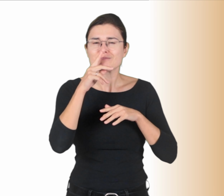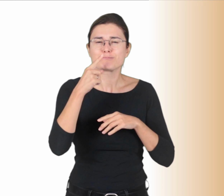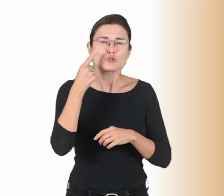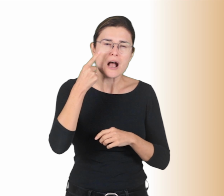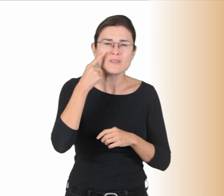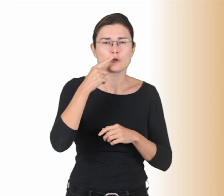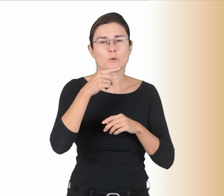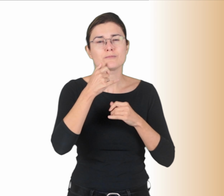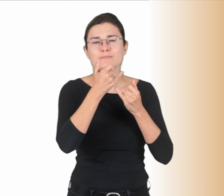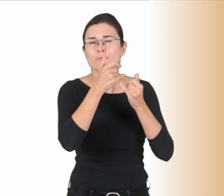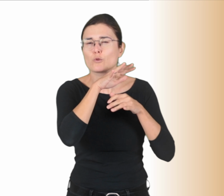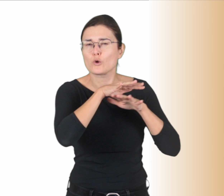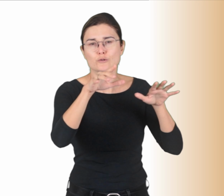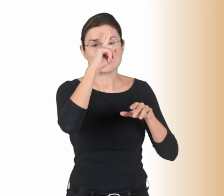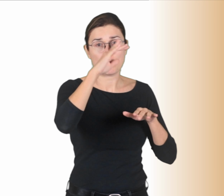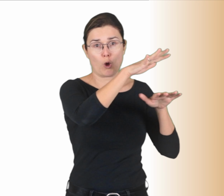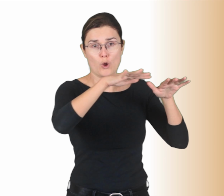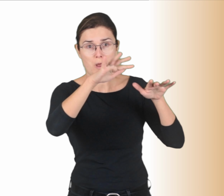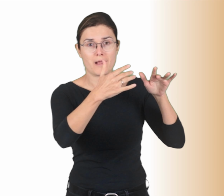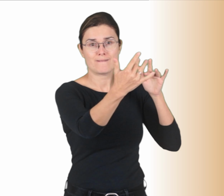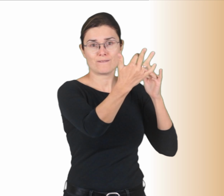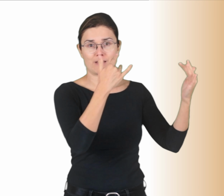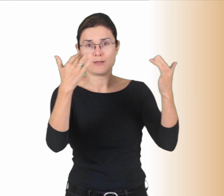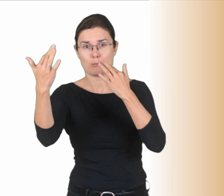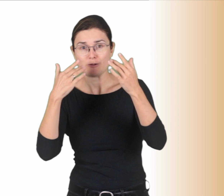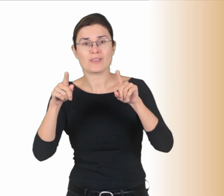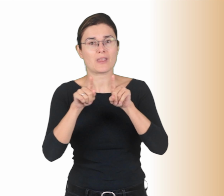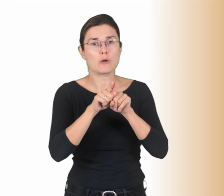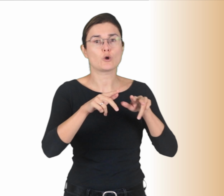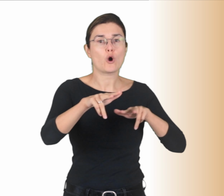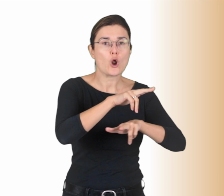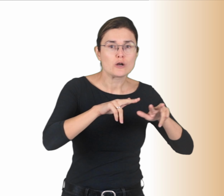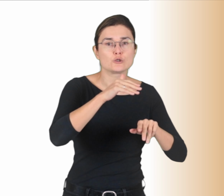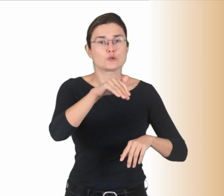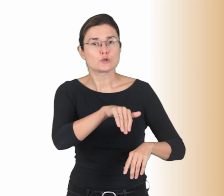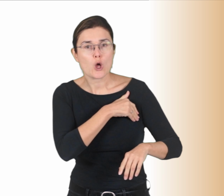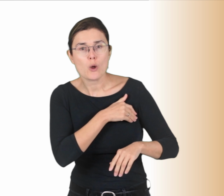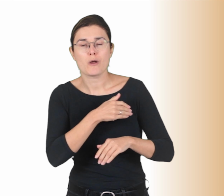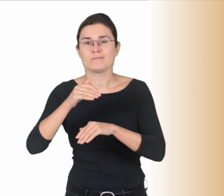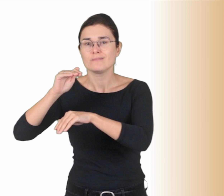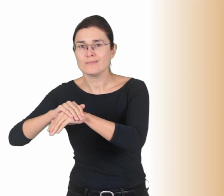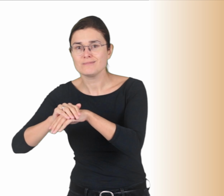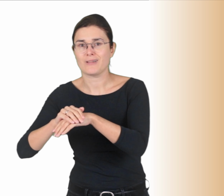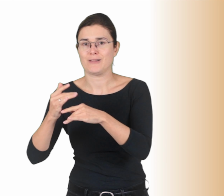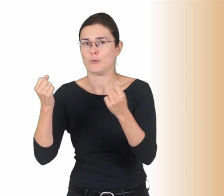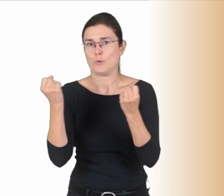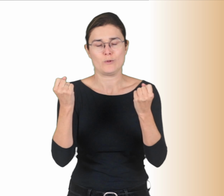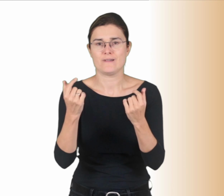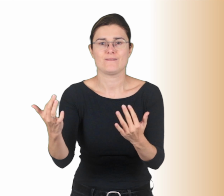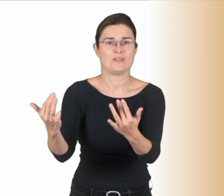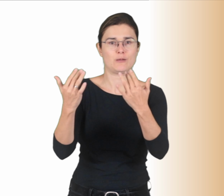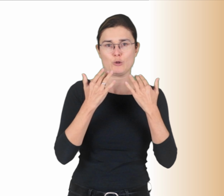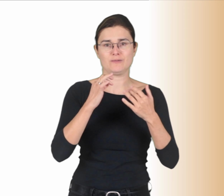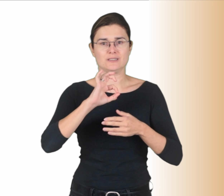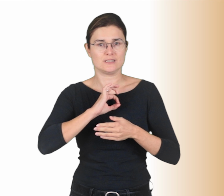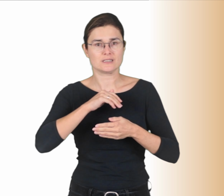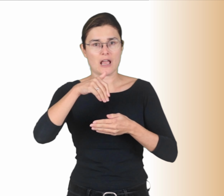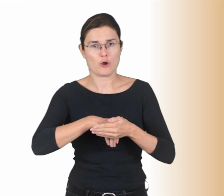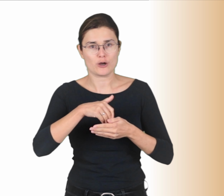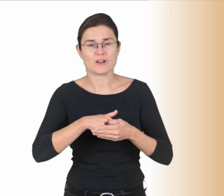A zwykle wpływa dużo czynników, np. społecznych, rodzinnych, szkolnych, przyjacielskich.